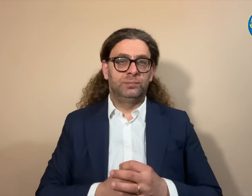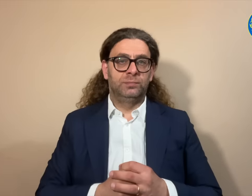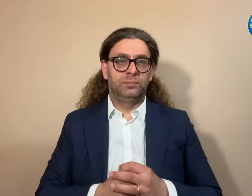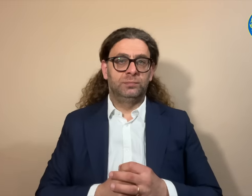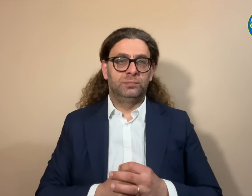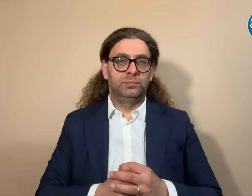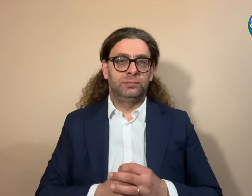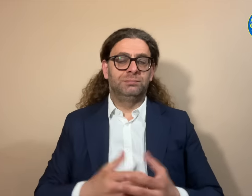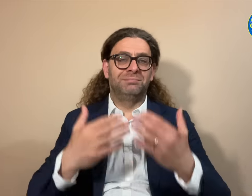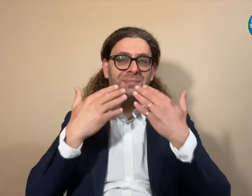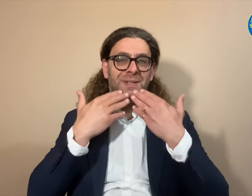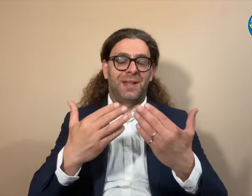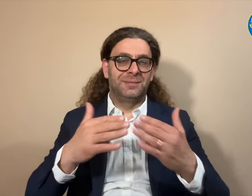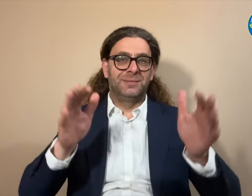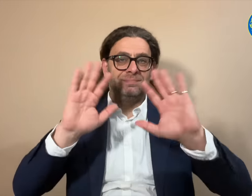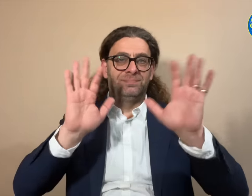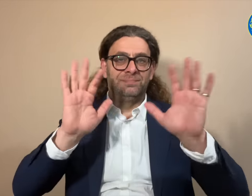Grazie, un saluto.